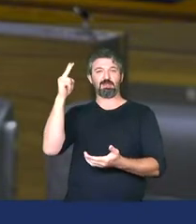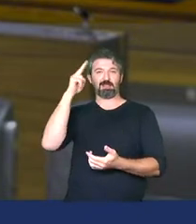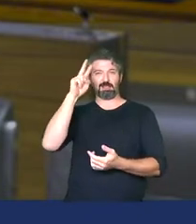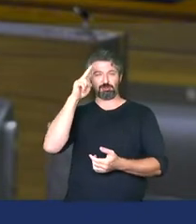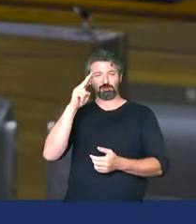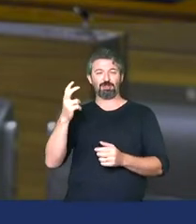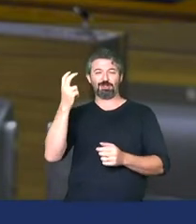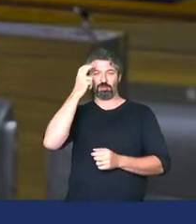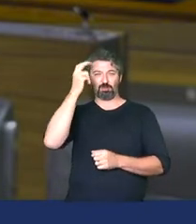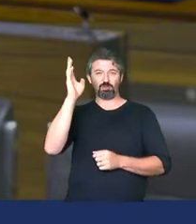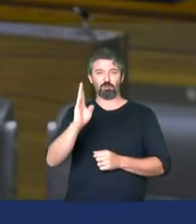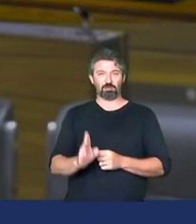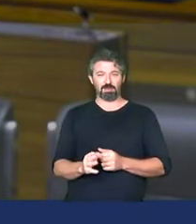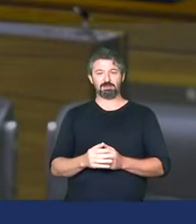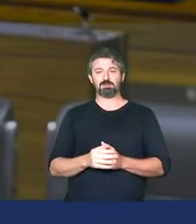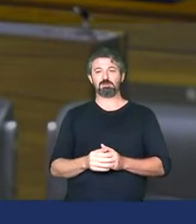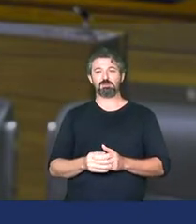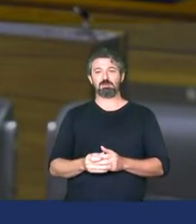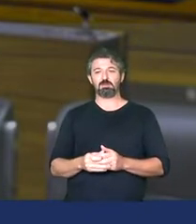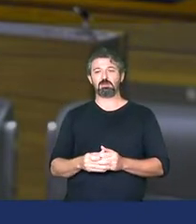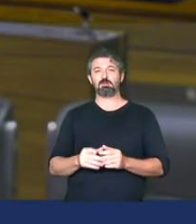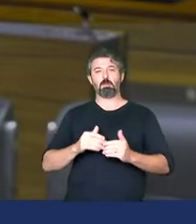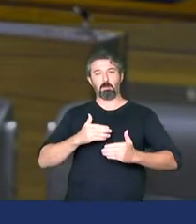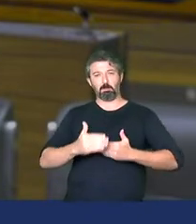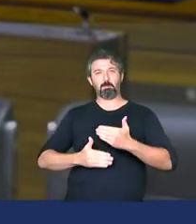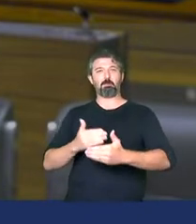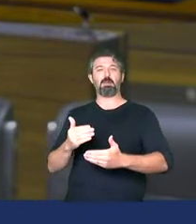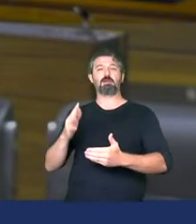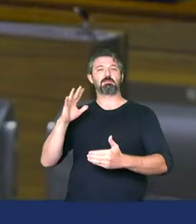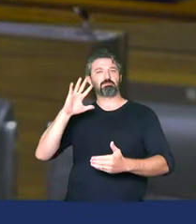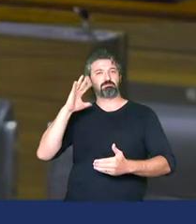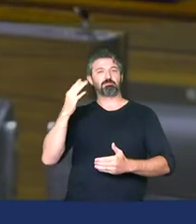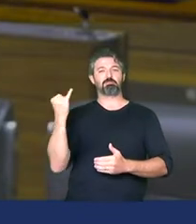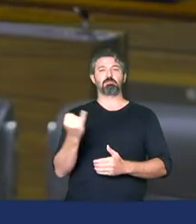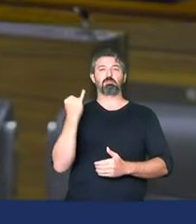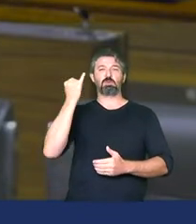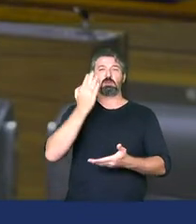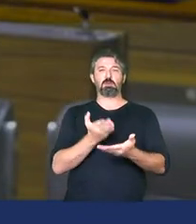ESCREVER O SEU NOME NA HISTÓRIA DA CULTURA BRASILEIRA. DANDO UM PASSO